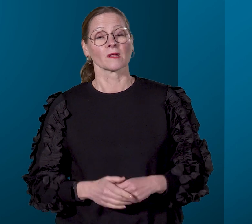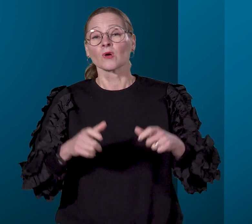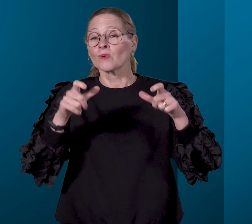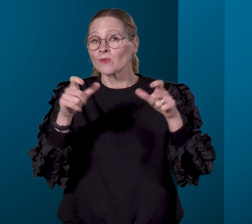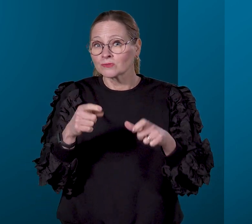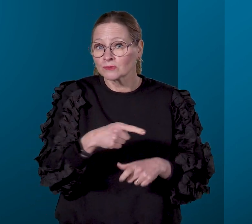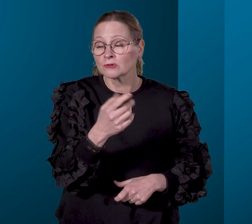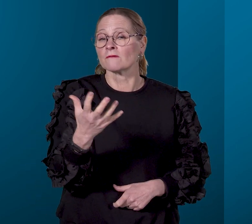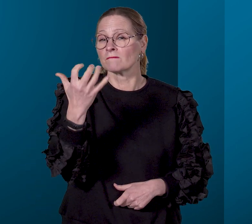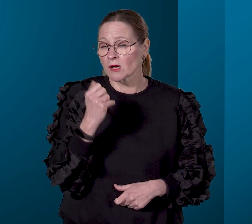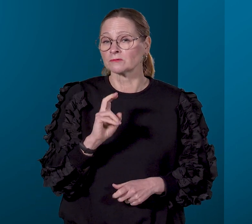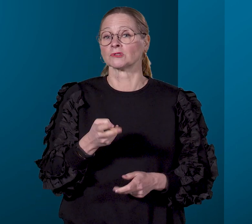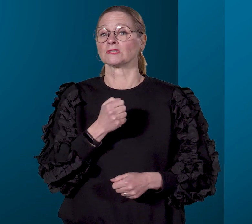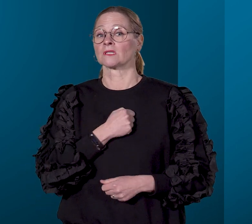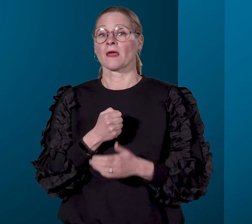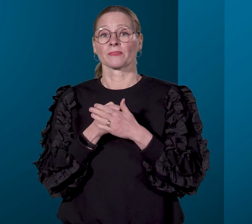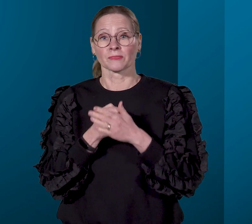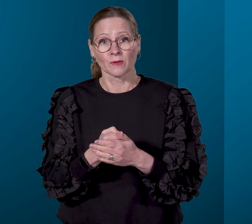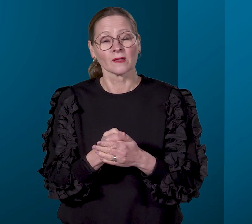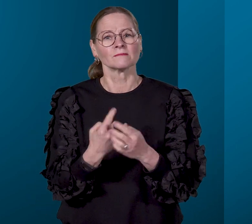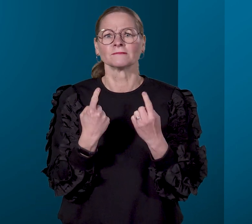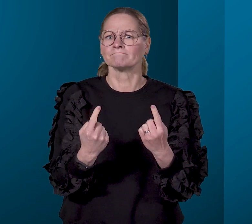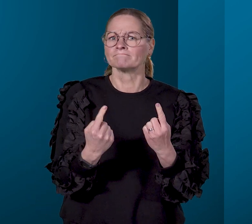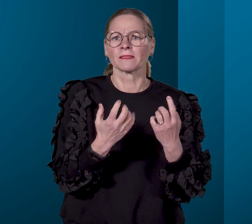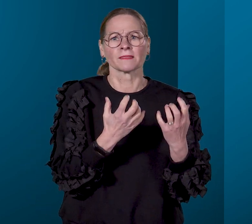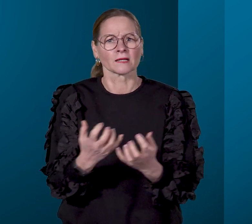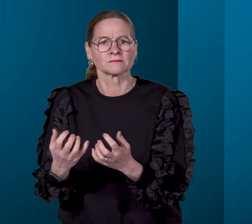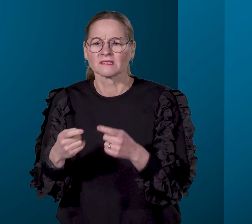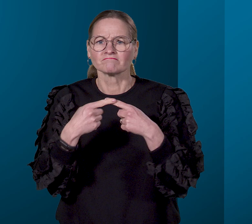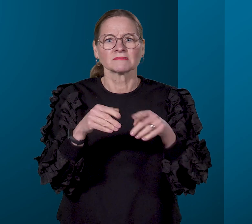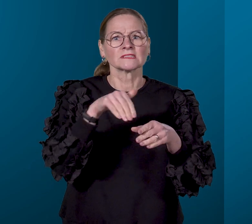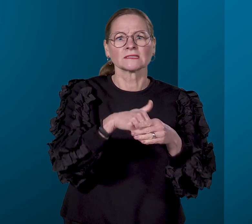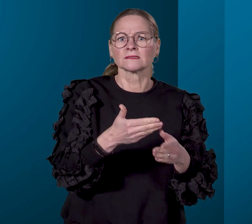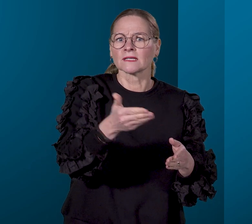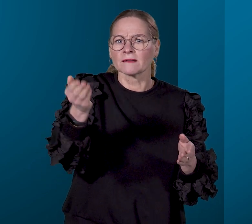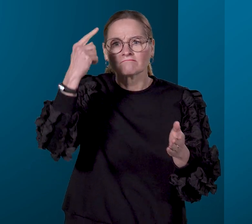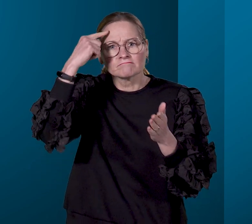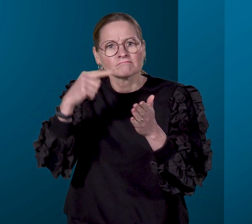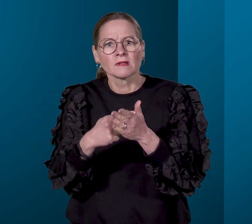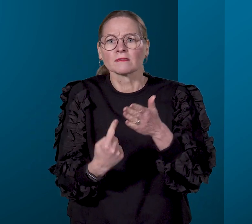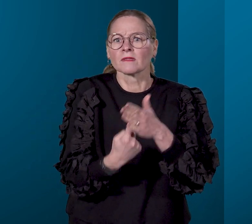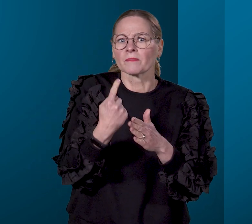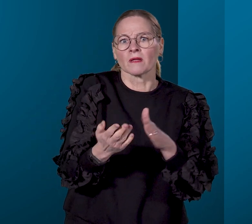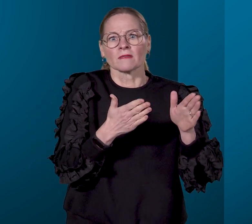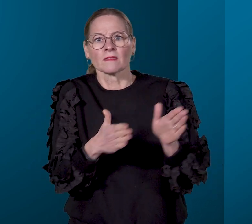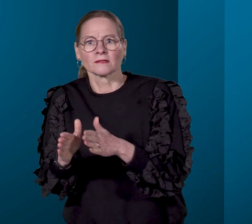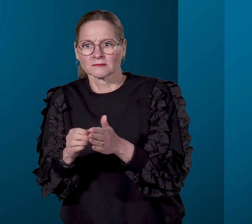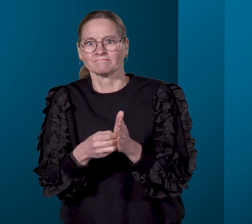Yhdistykset voivat saada tukea erityistarpeisiin - ja erilaisten jäsenille tarkoitettujen tapahtumien järjestämisestä -